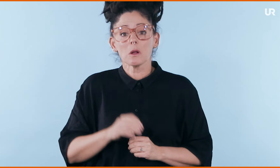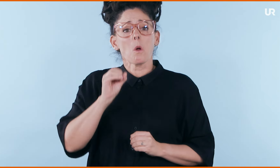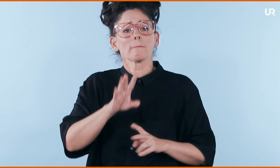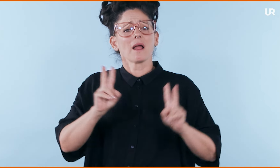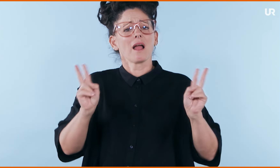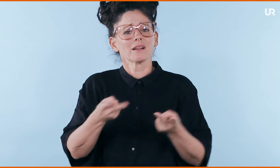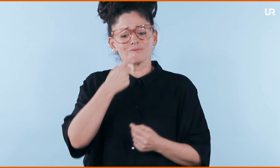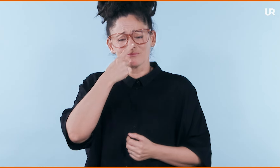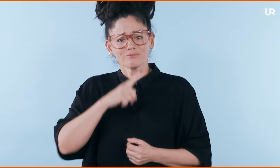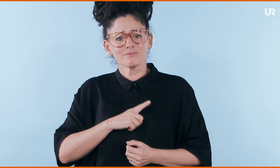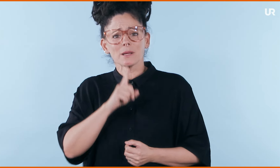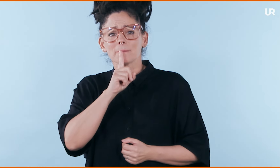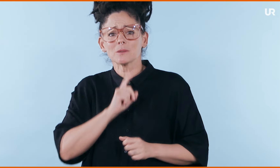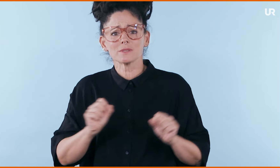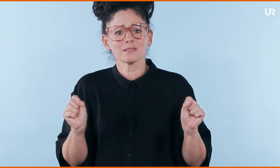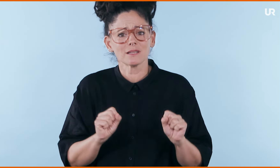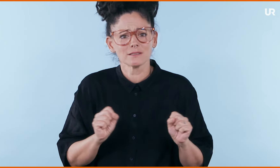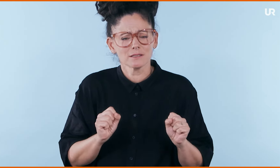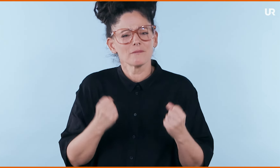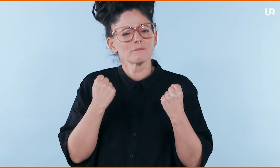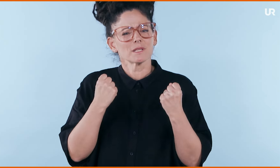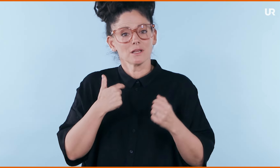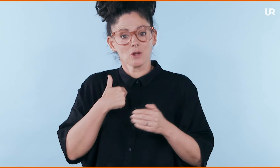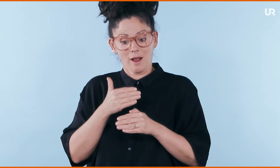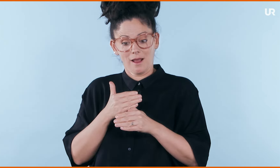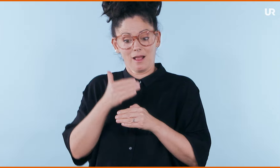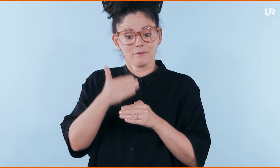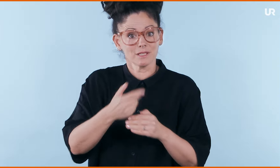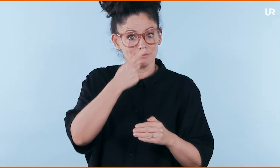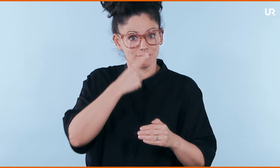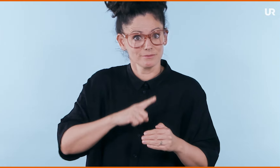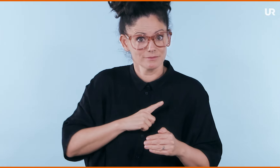Om man blivit utsatt för minoritetsstress- är det viktigt att ta hand om sig själv.